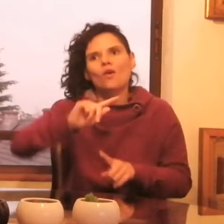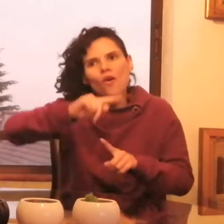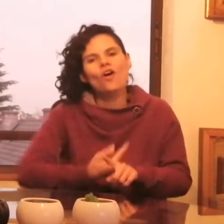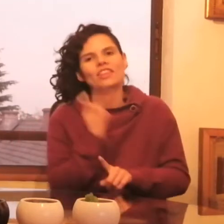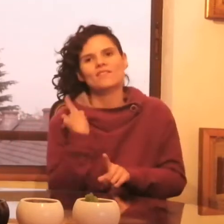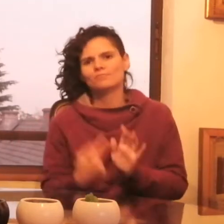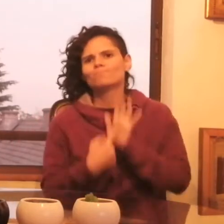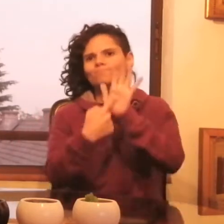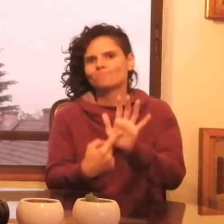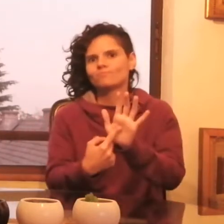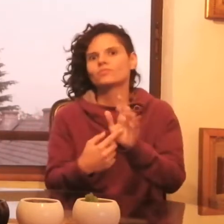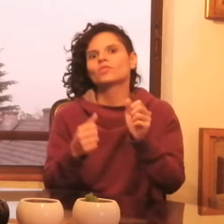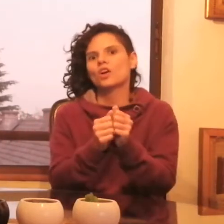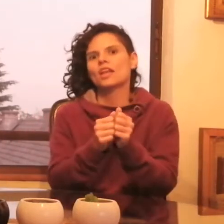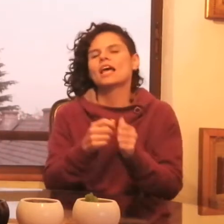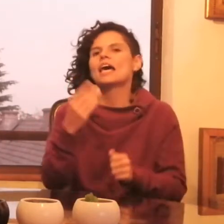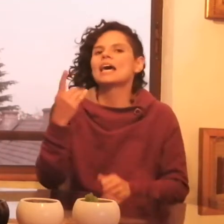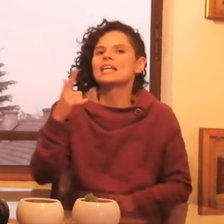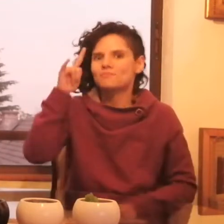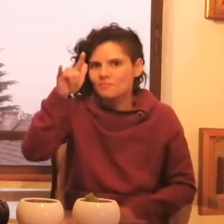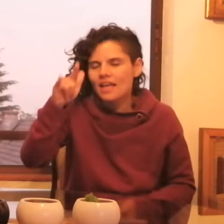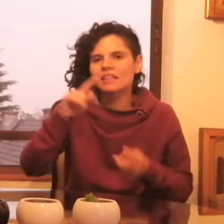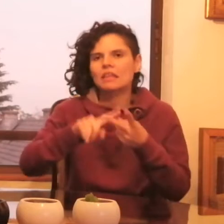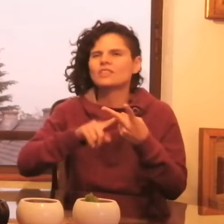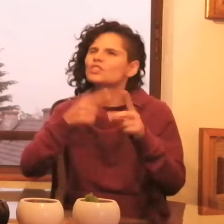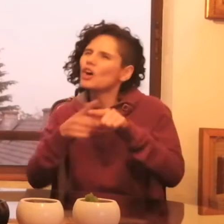con Pre Metal y con la Silla Eléctrica - Cómo fue para ti empezó a hacer un programa?